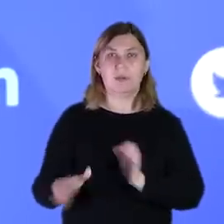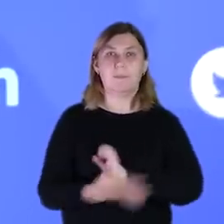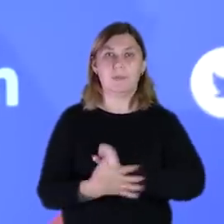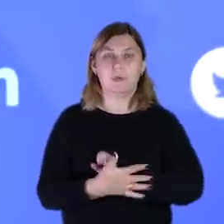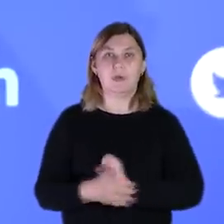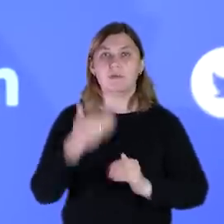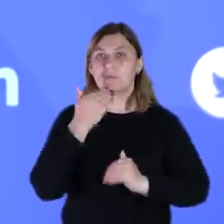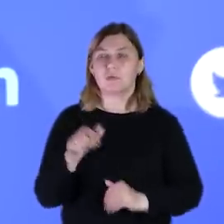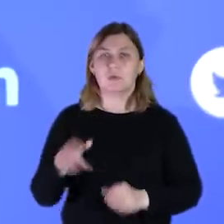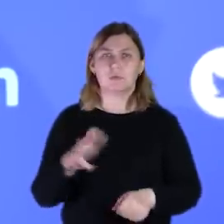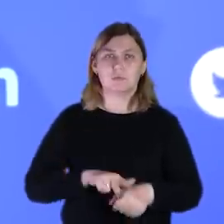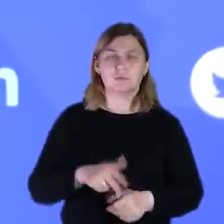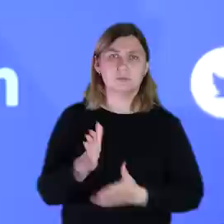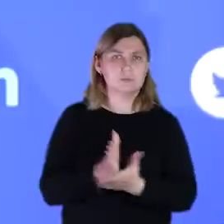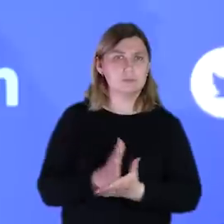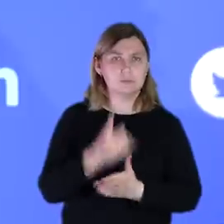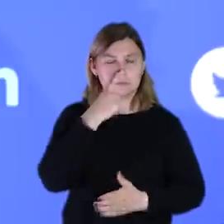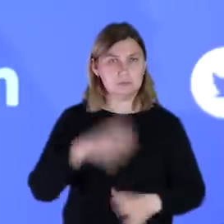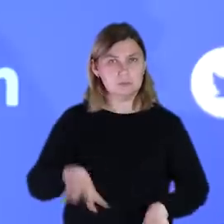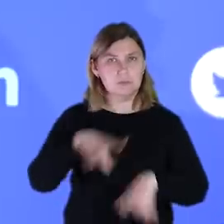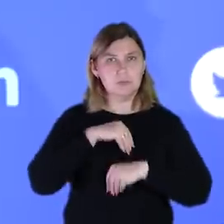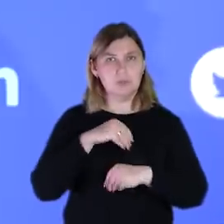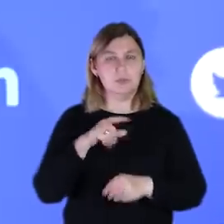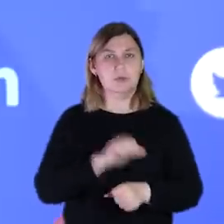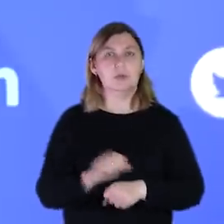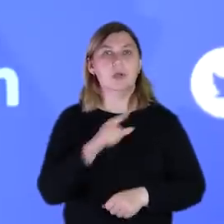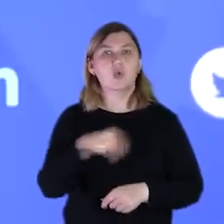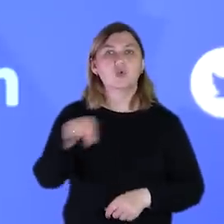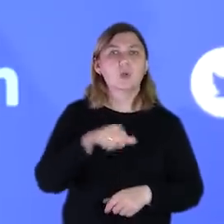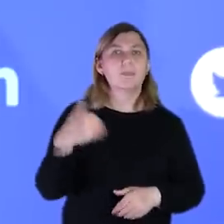czy dzięki której służby sowieckie werbowały , - zwłaszcza Poleszuków, bo dla nich sól była